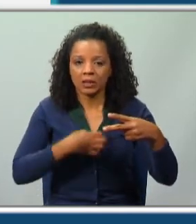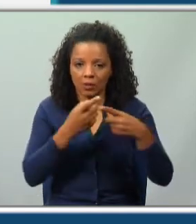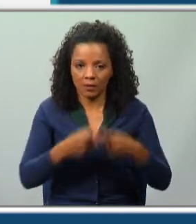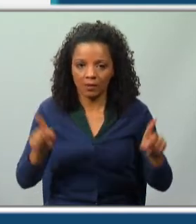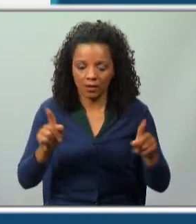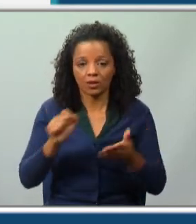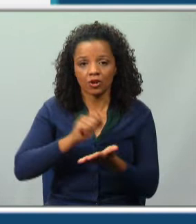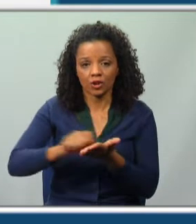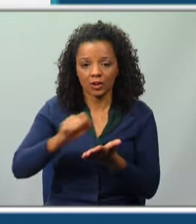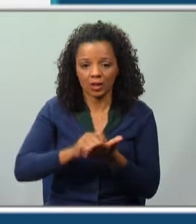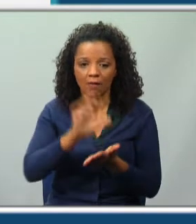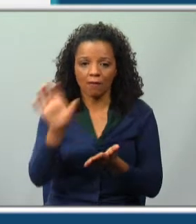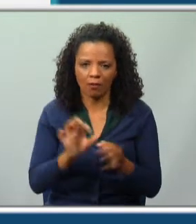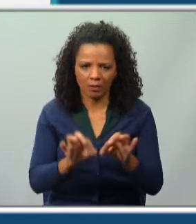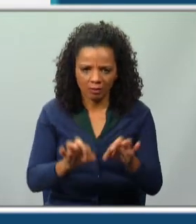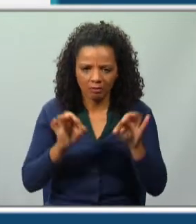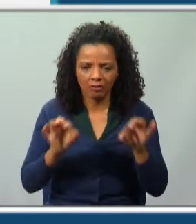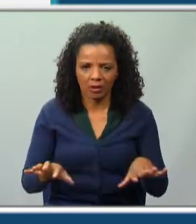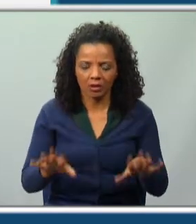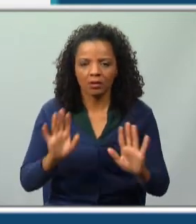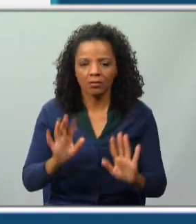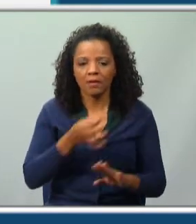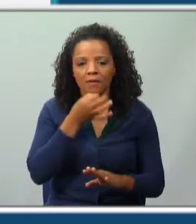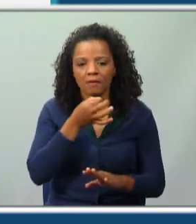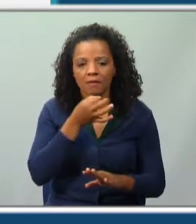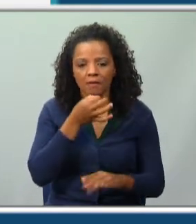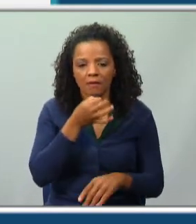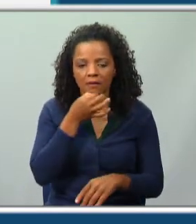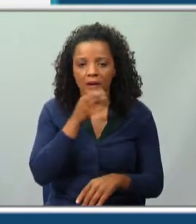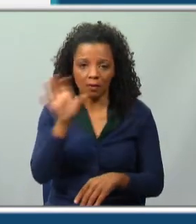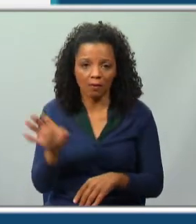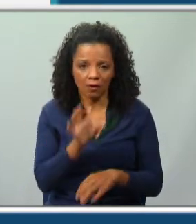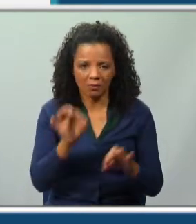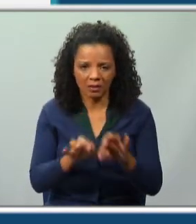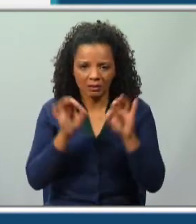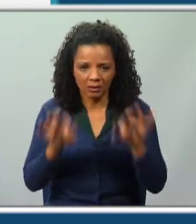escrevem de maneira igual e pronunciam-se da mesma forma são 寫平等和發音相同